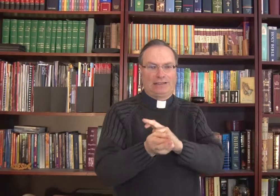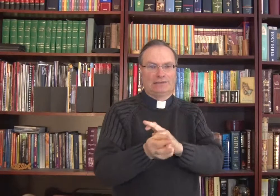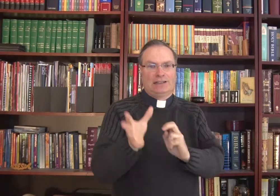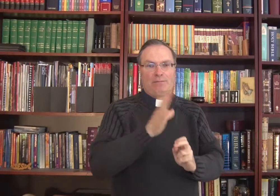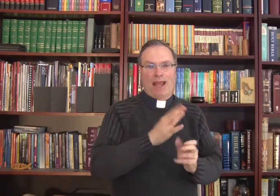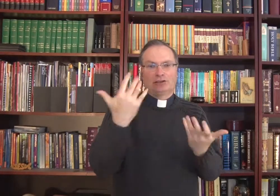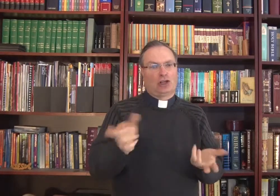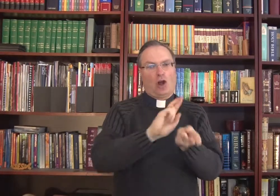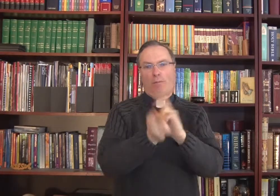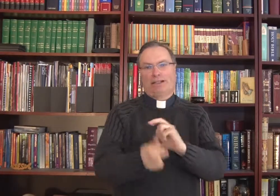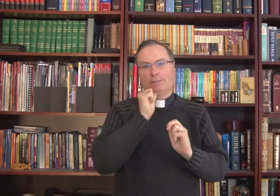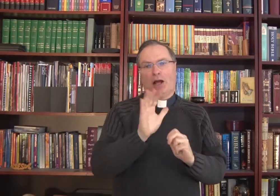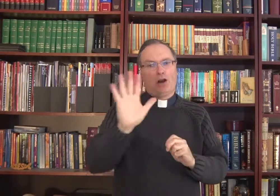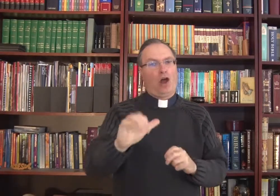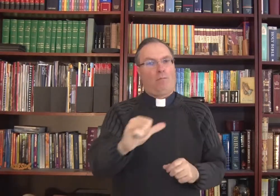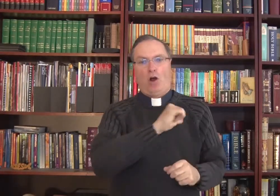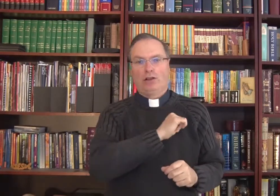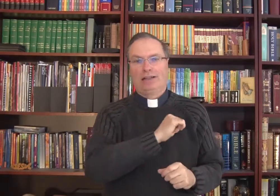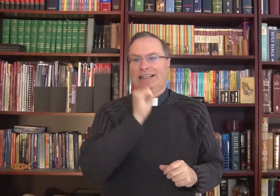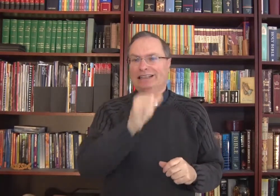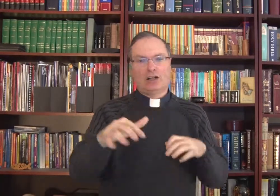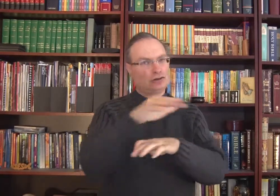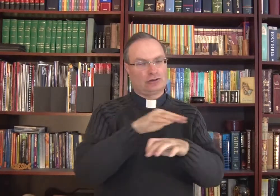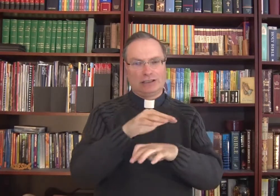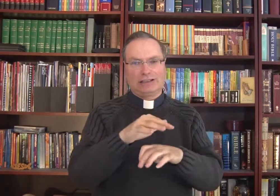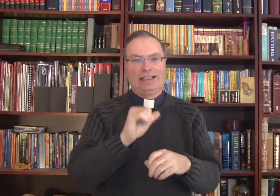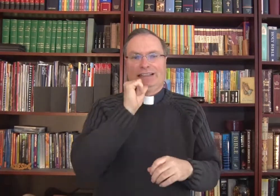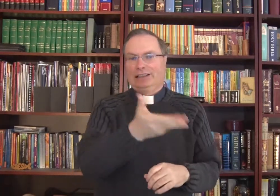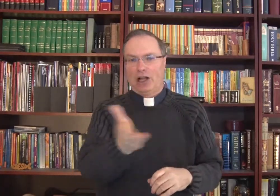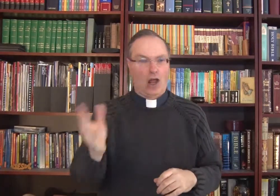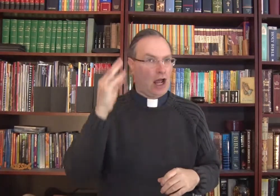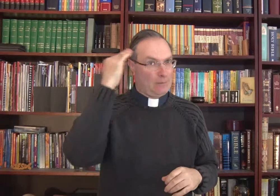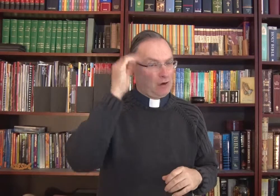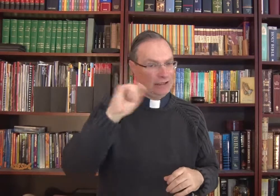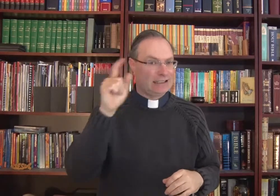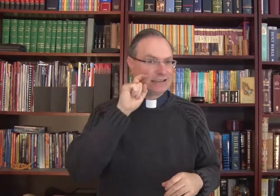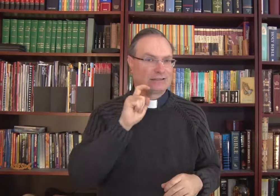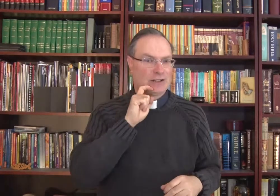mais ils ne se repentirent pas de leurs meurtres, ni de leur sorcellerie, ni de leur immoralité sexuelle,